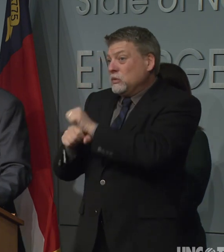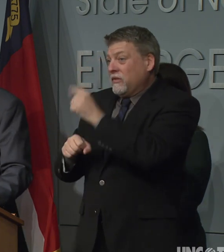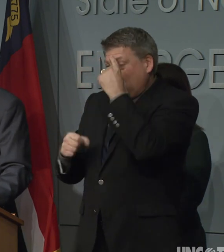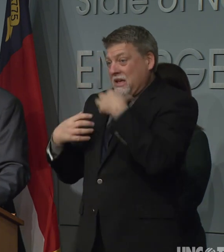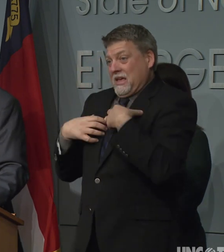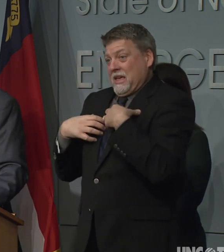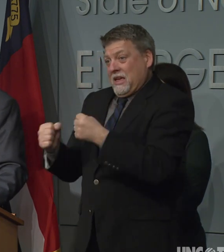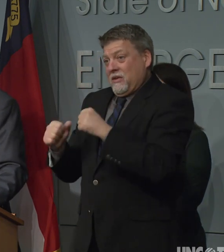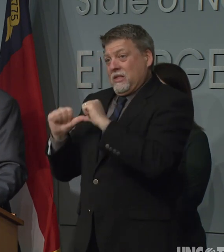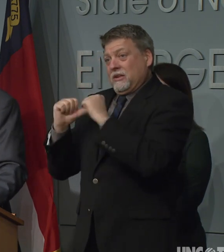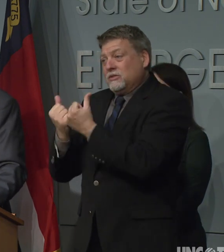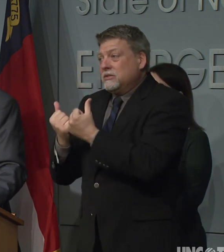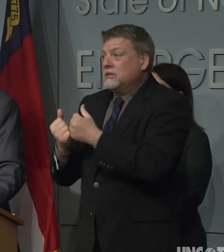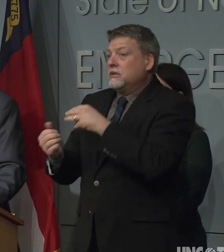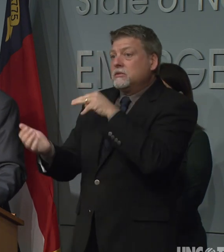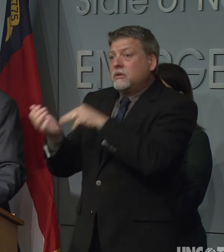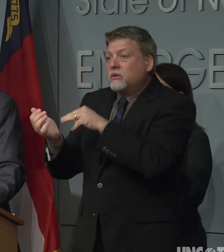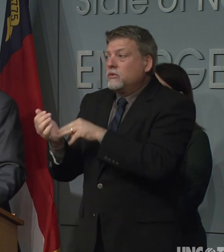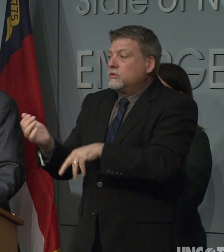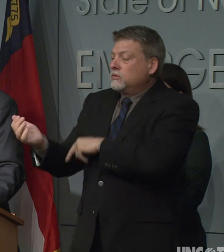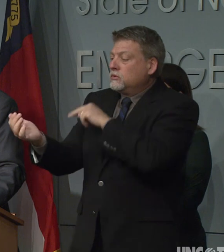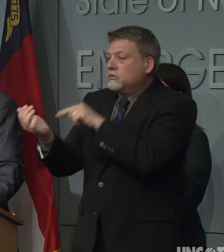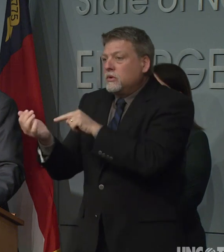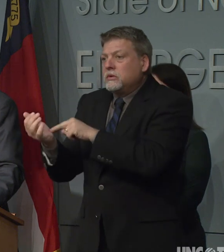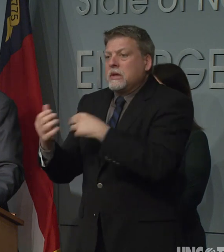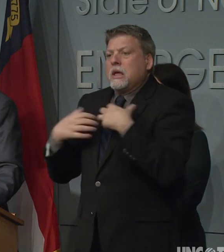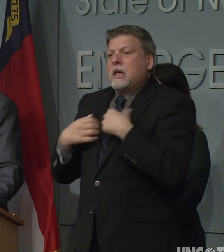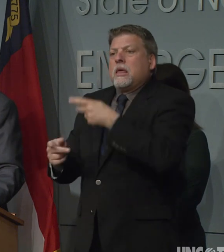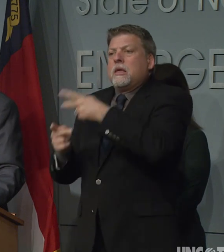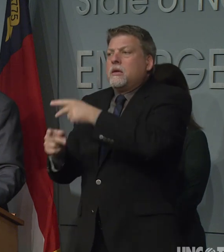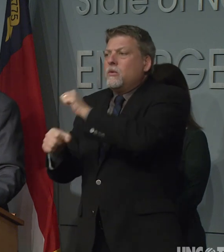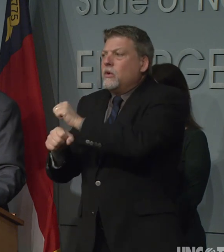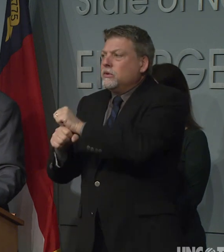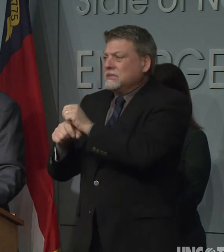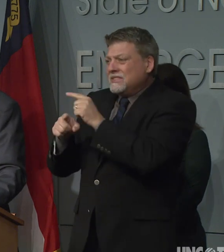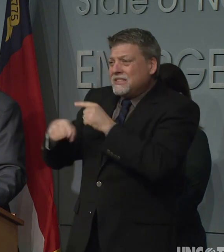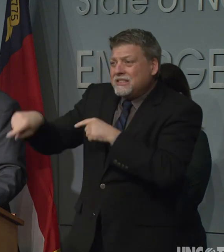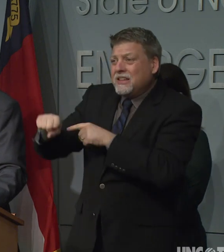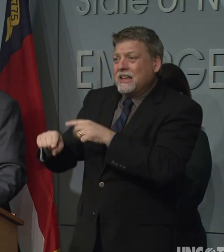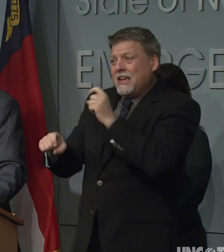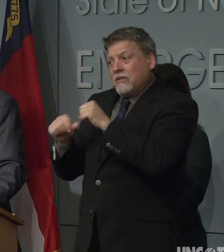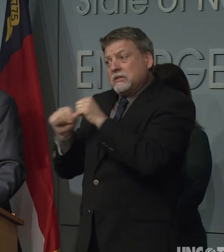sabemos que tienen que estar trabajando nuestras vidas se han volcado por esta pandemia.